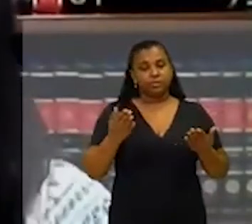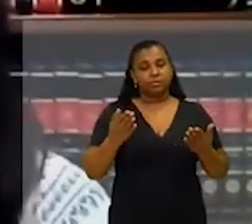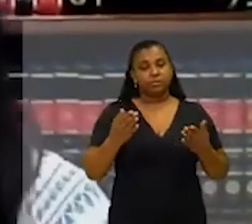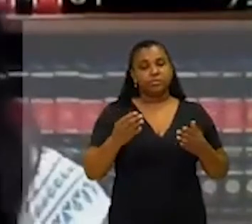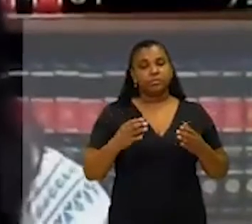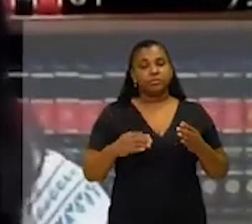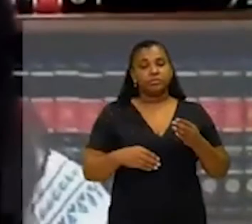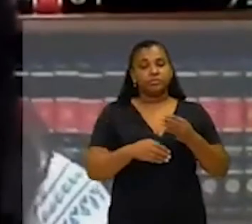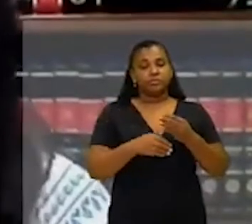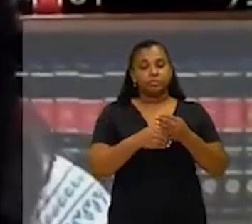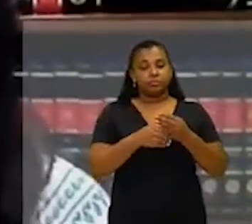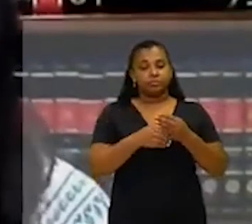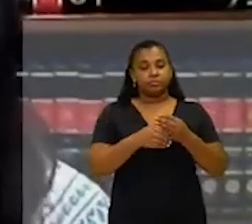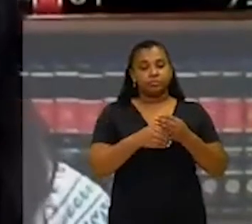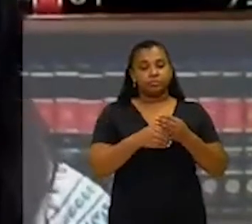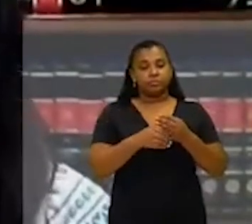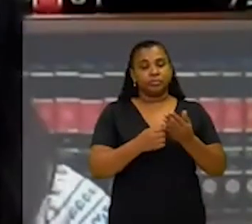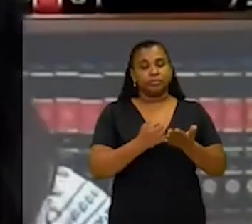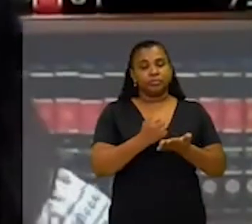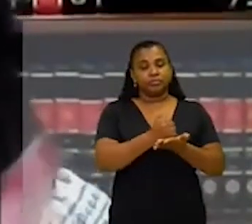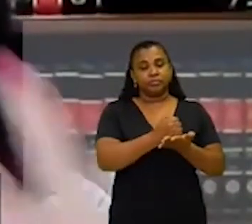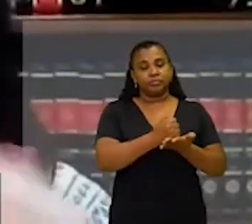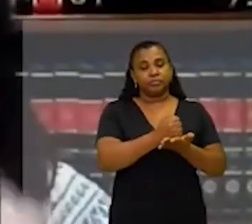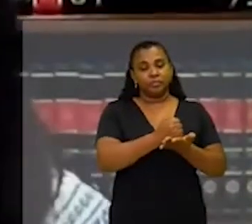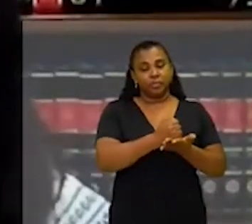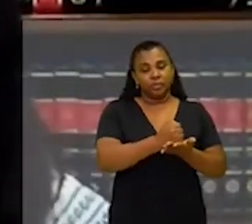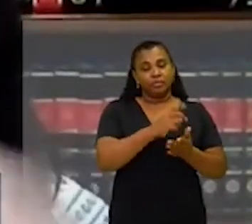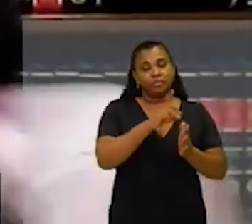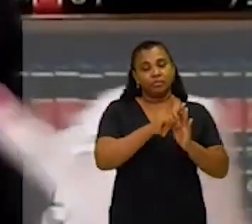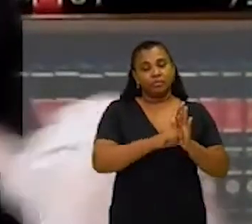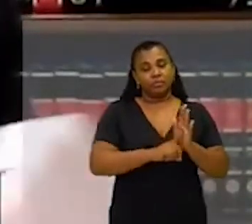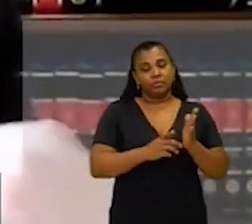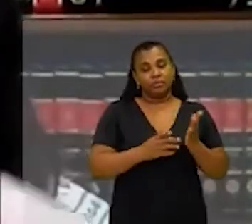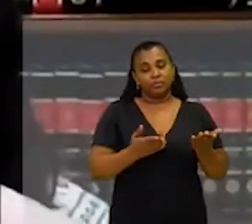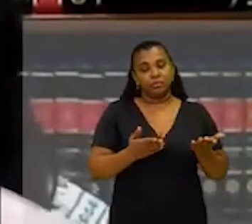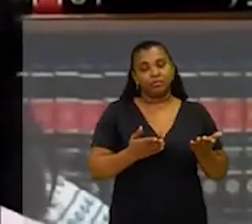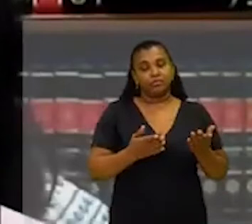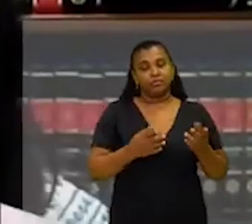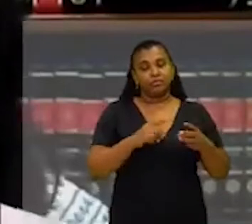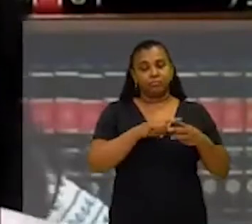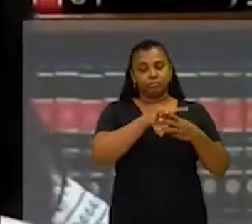teoria dos direitos fundamentais de forma a garantir três situações que é o controle das